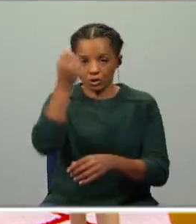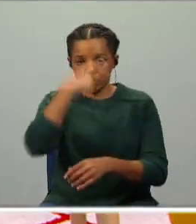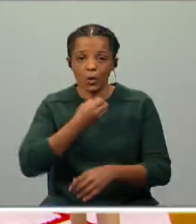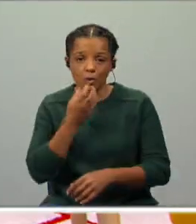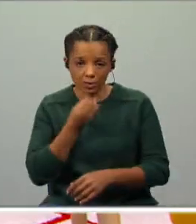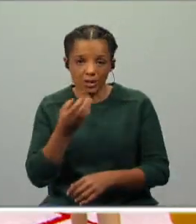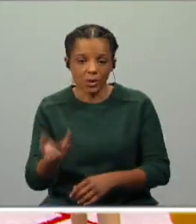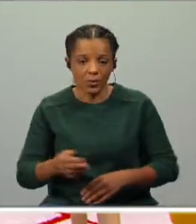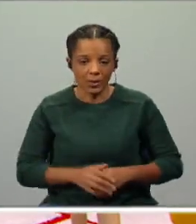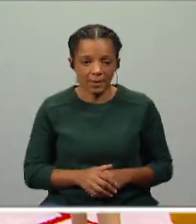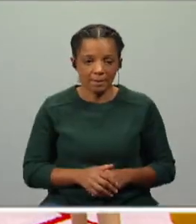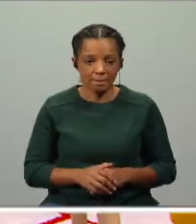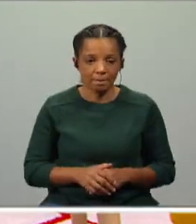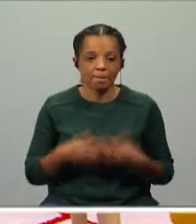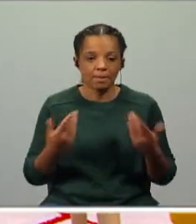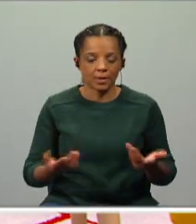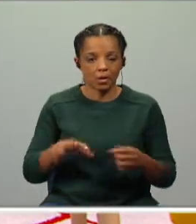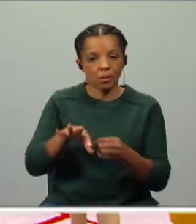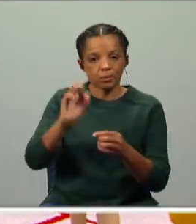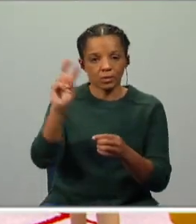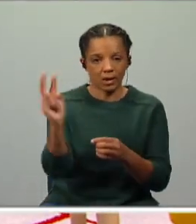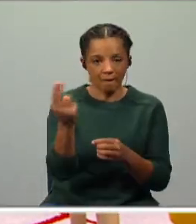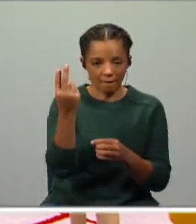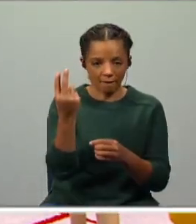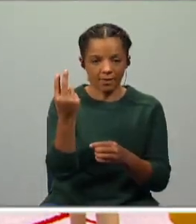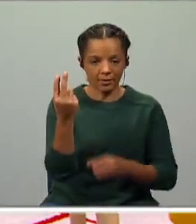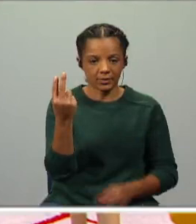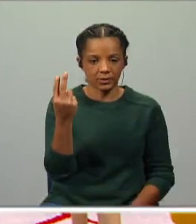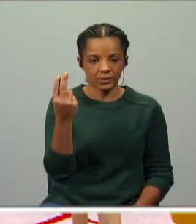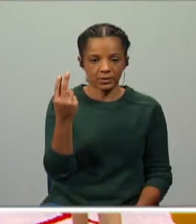e aqui ficam as duas opções as duas opções